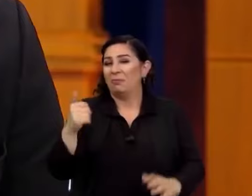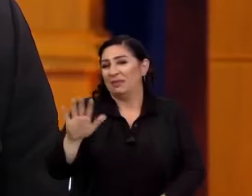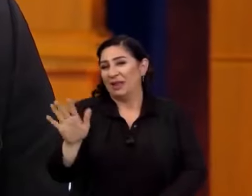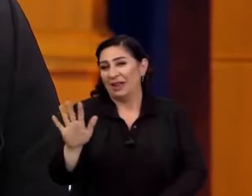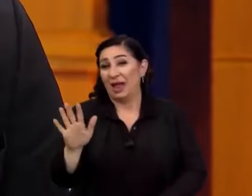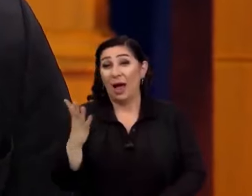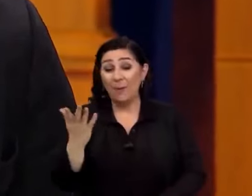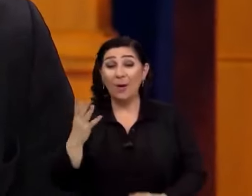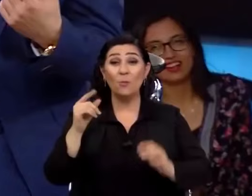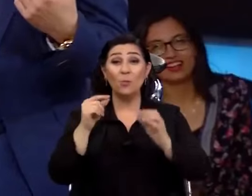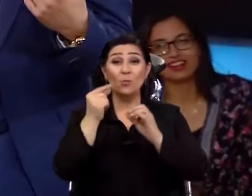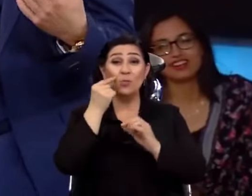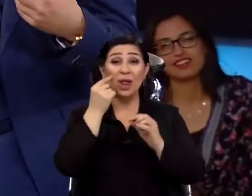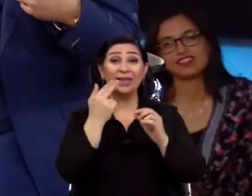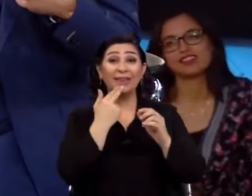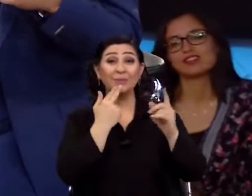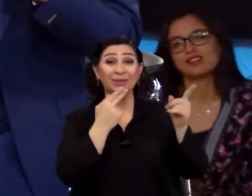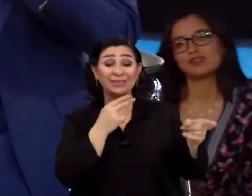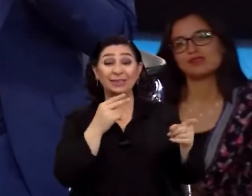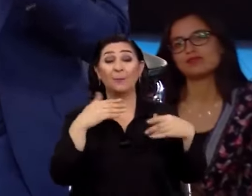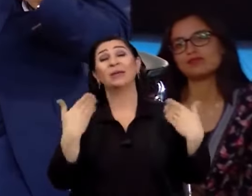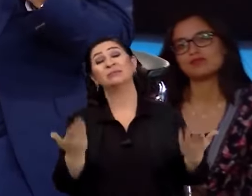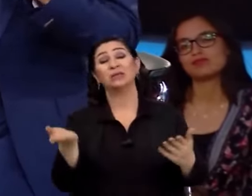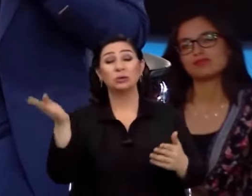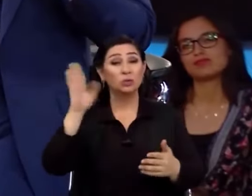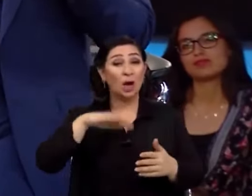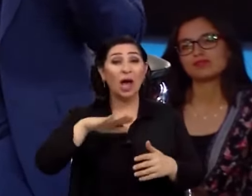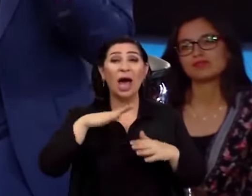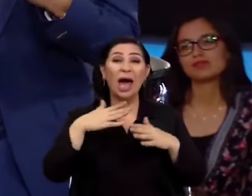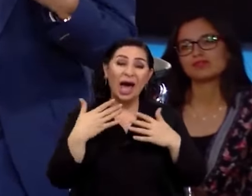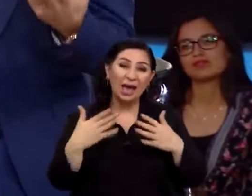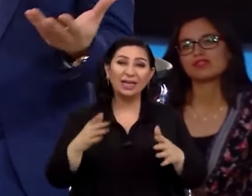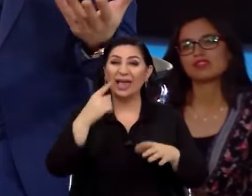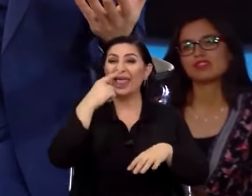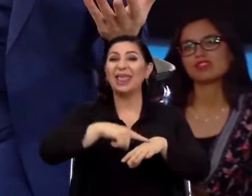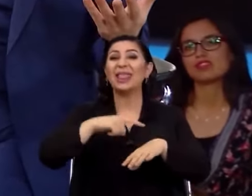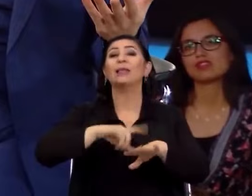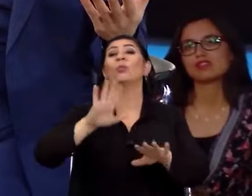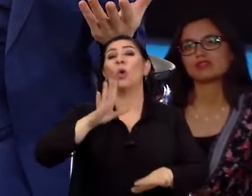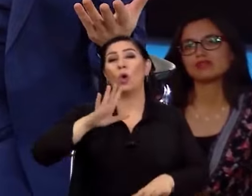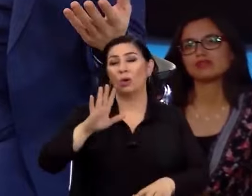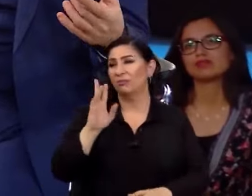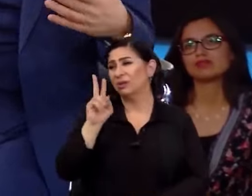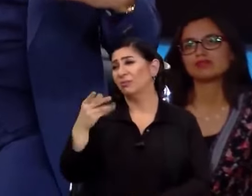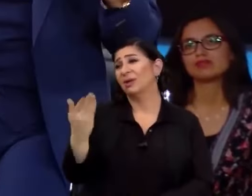ama Bülent hanımın bayılmasın sonra artık inandırıcı gelmemeye